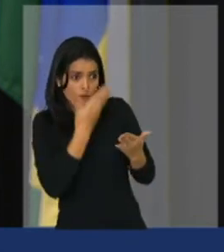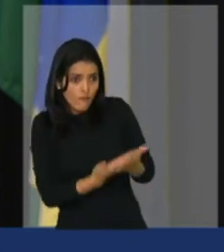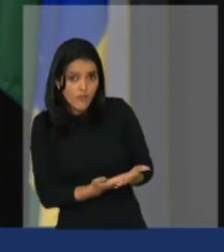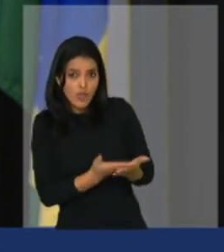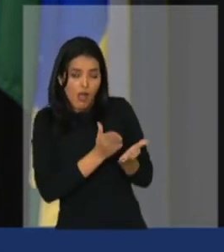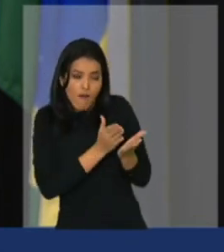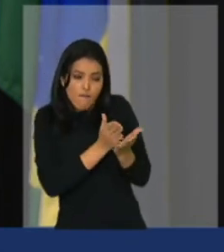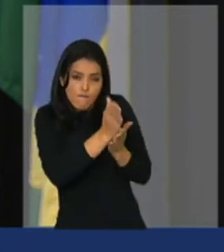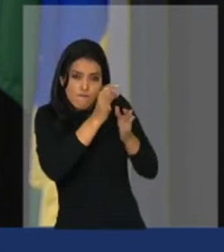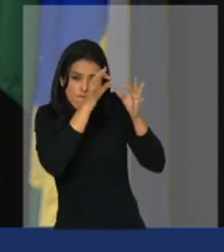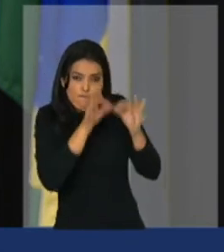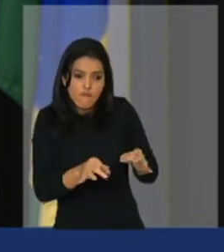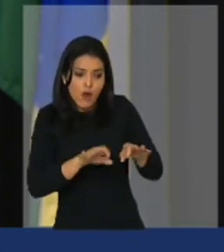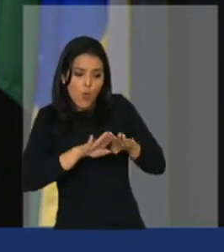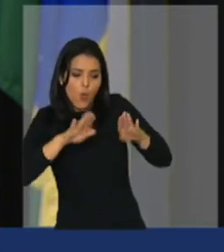URNAS, ELES COMEÇAM AGORA FAZER UM INQUÉRITO PARA